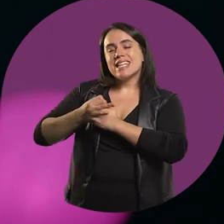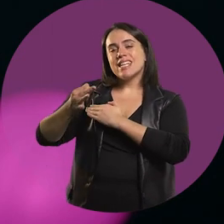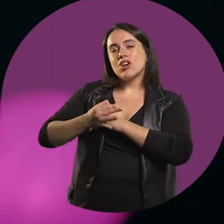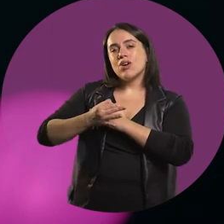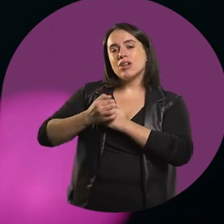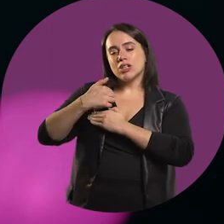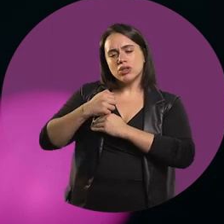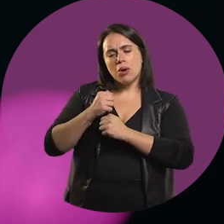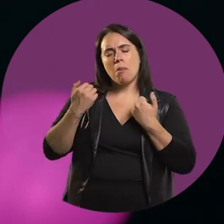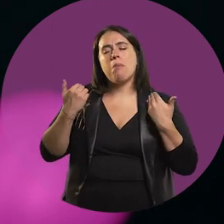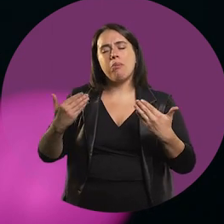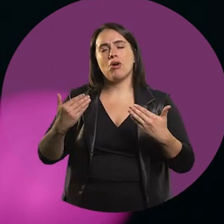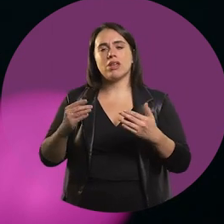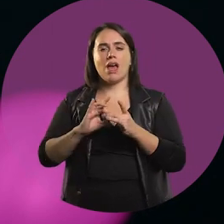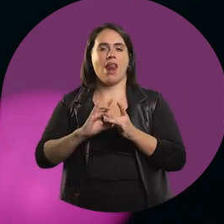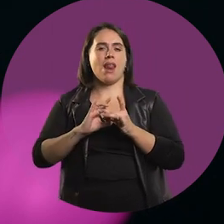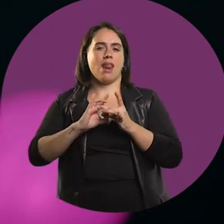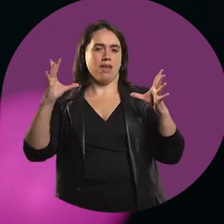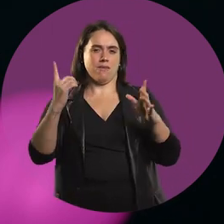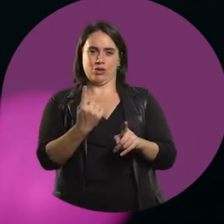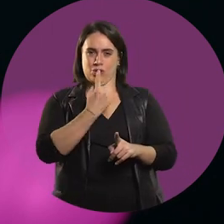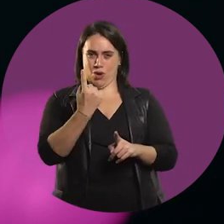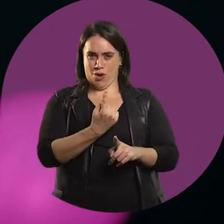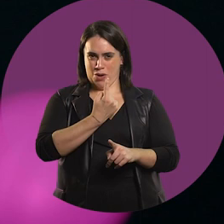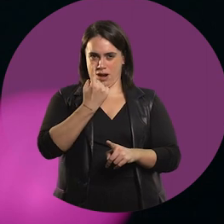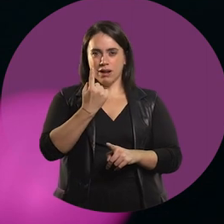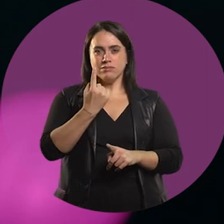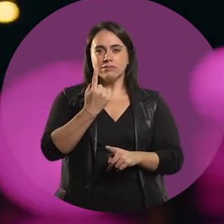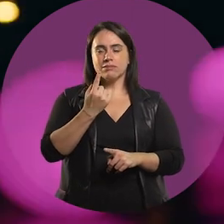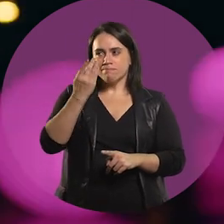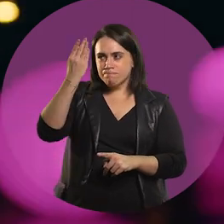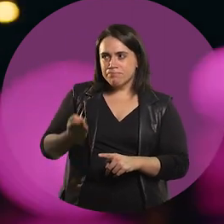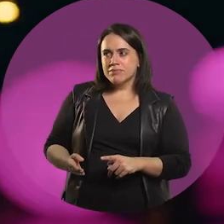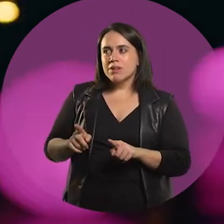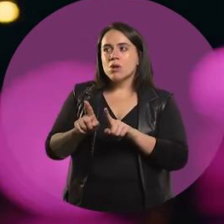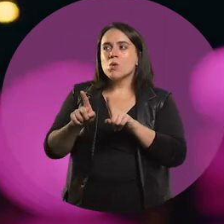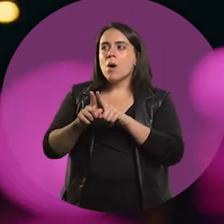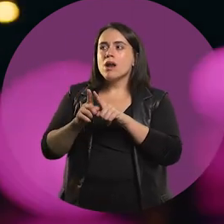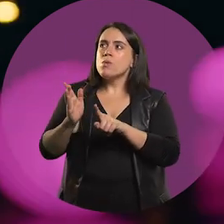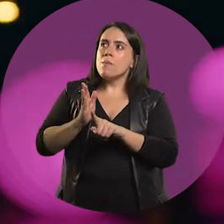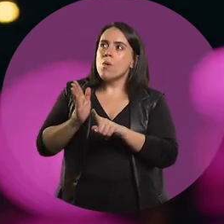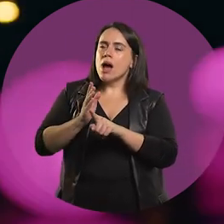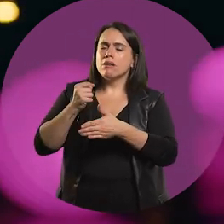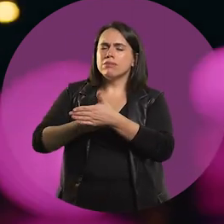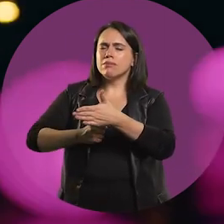Laura es una mujer muy crack, que sigue adelante a pesar de todo